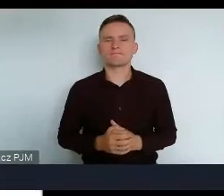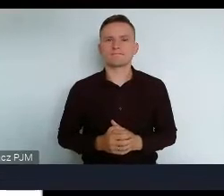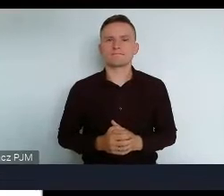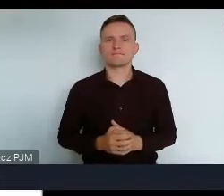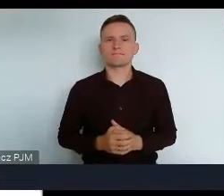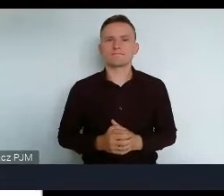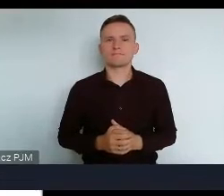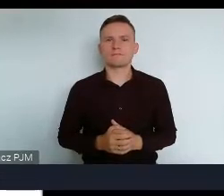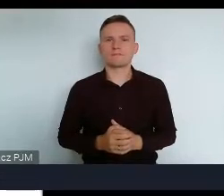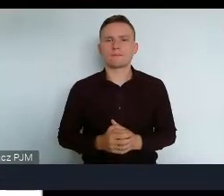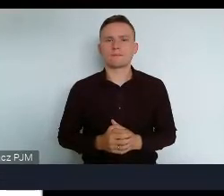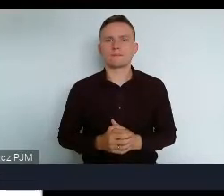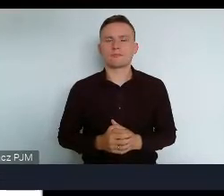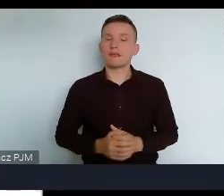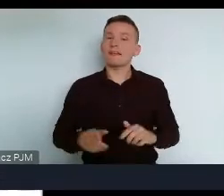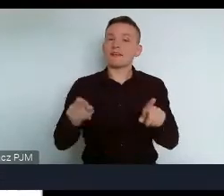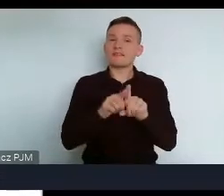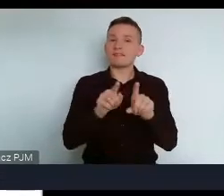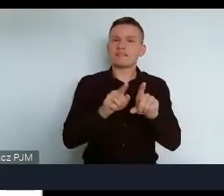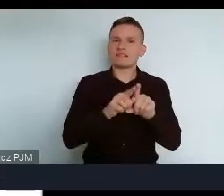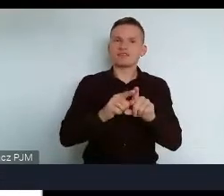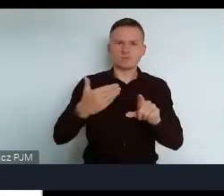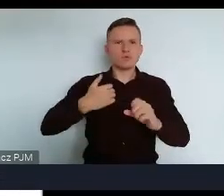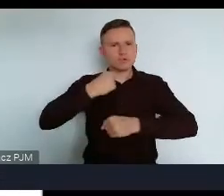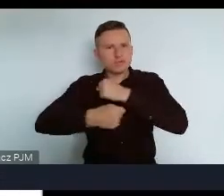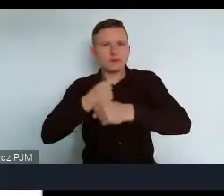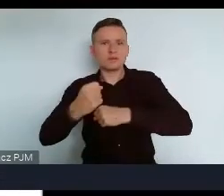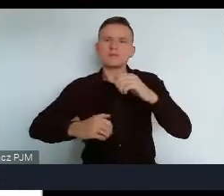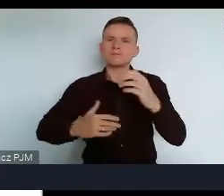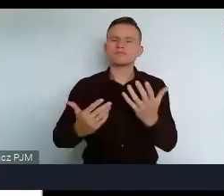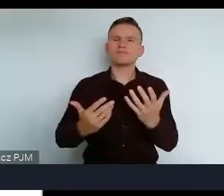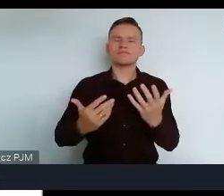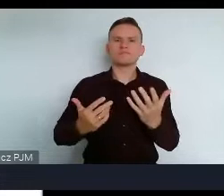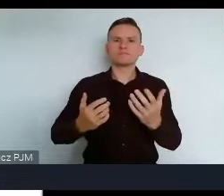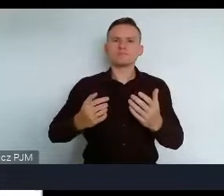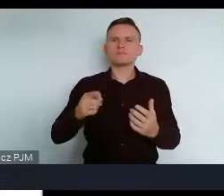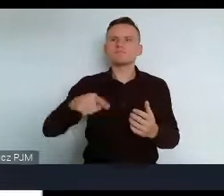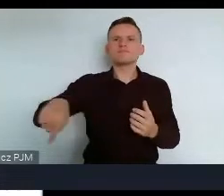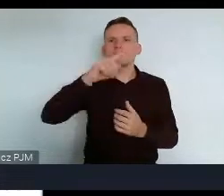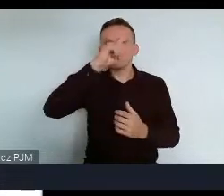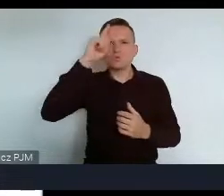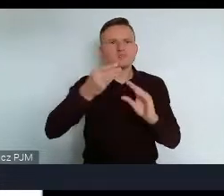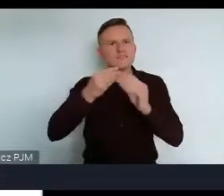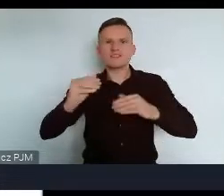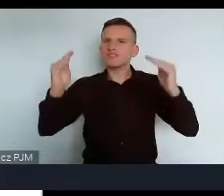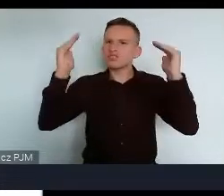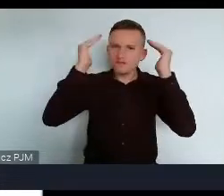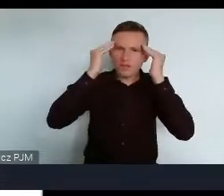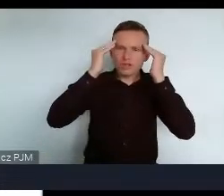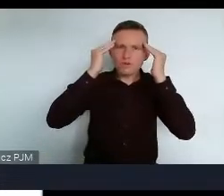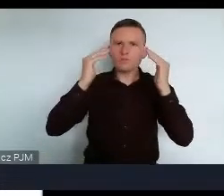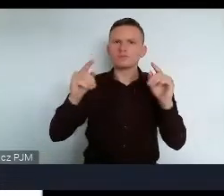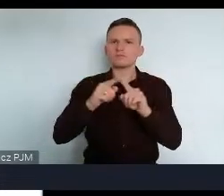Przeprowadzono również działania związane z budowaniem potencjału i podnoszeniem świadomości w celu wzmocnienia kompetencji ukierunkowania na SDGF